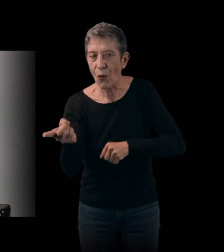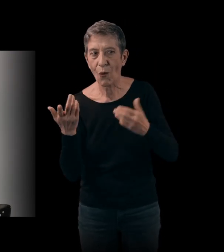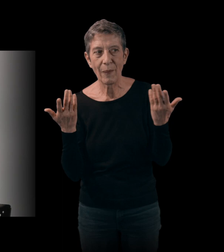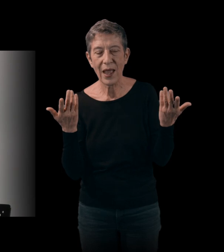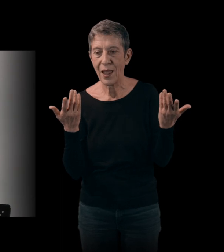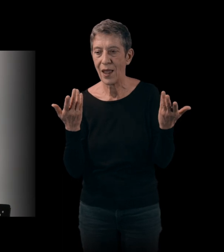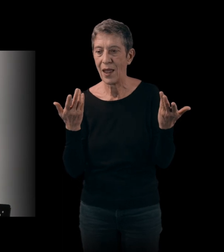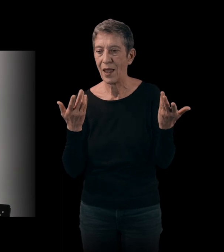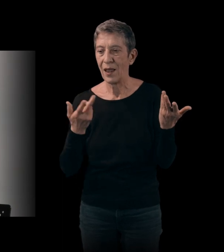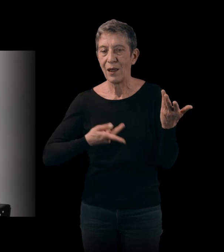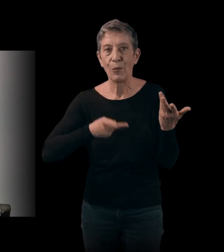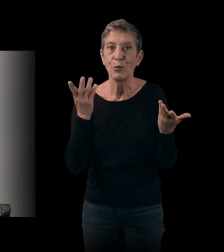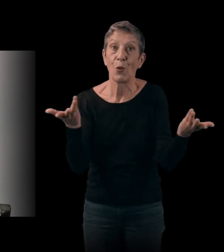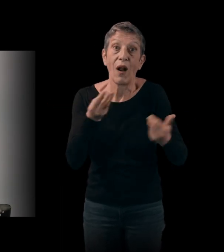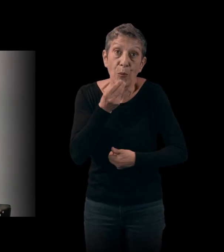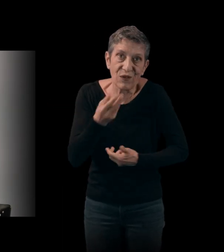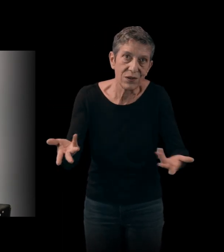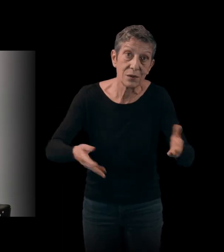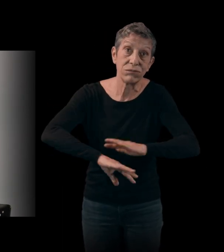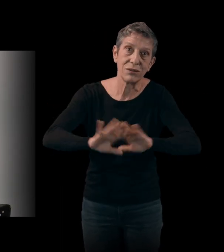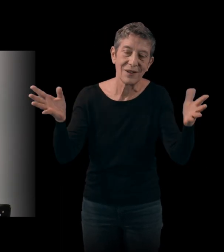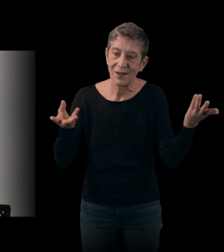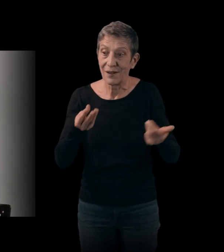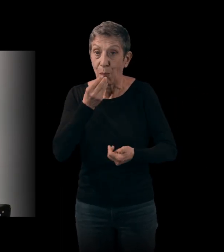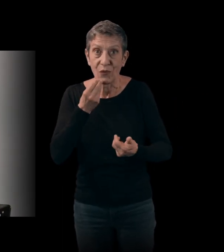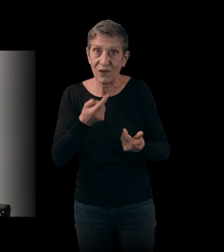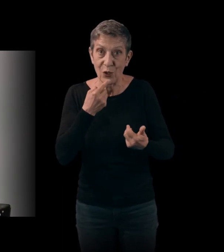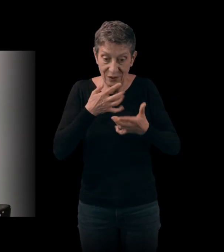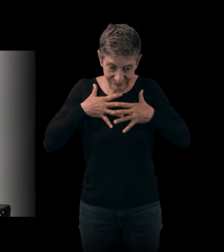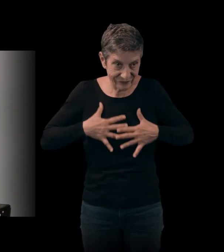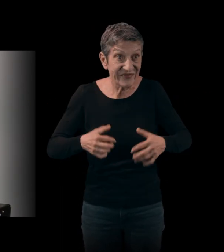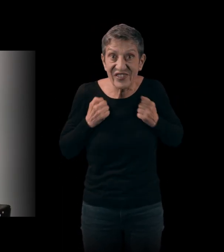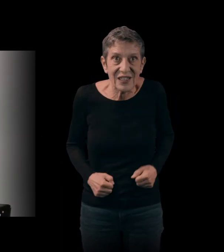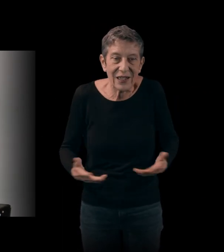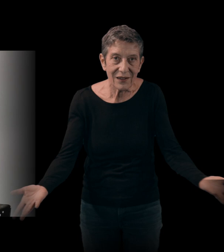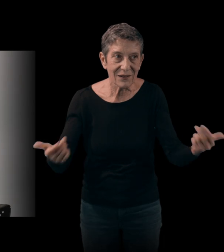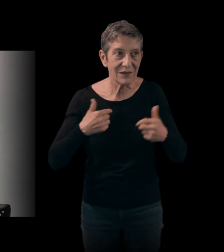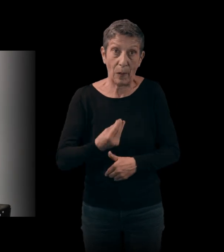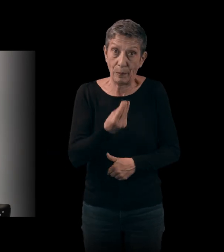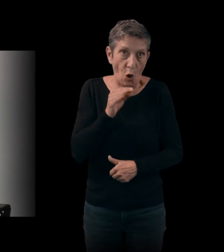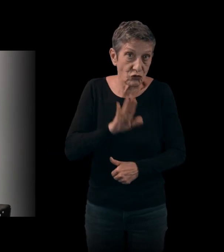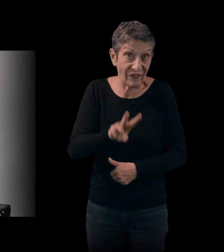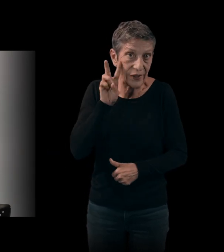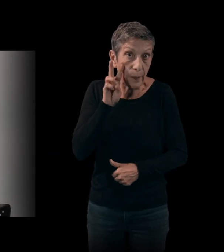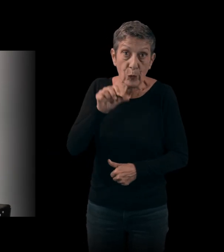Donc, vraiment, c'est physique. Moi, je mangeais vietnamien tous les jours, donc c'est les odeurs,